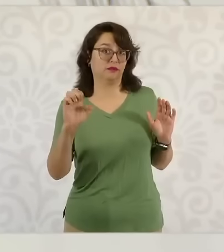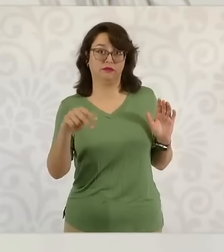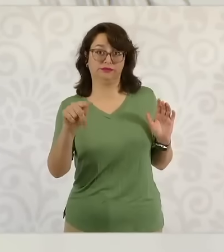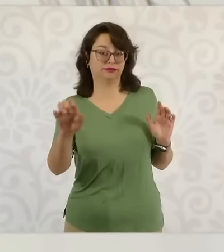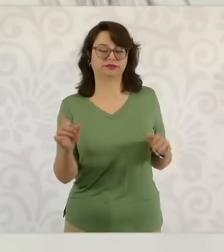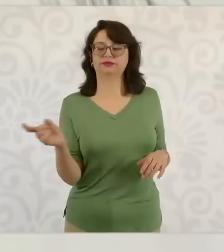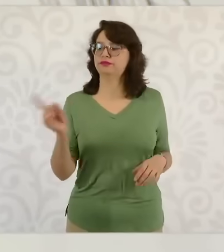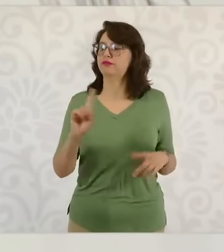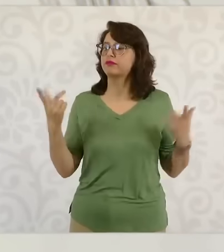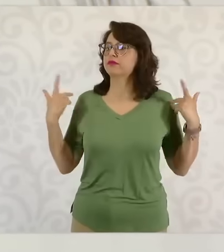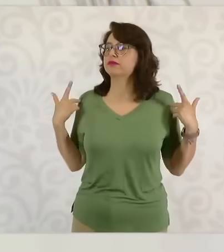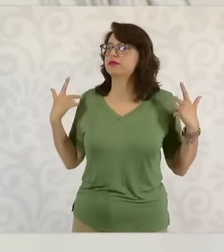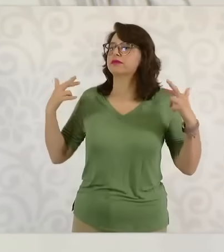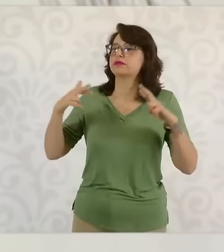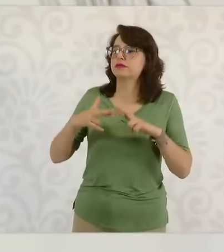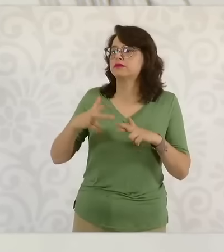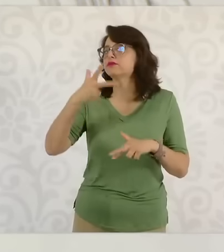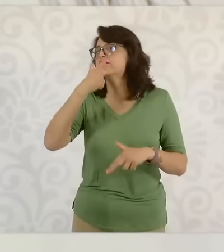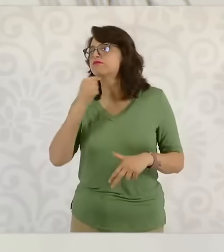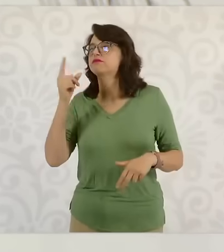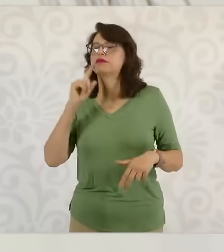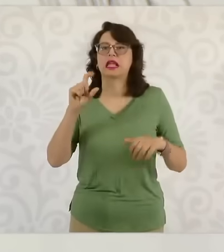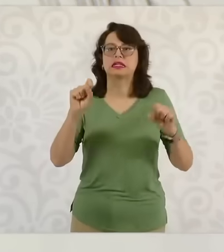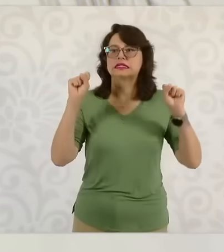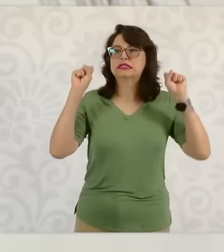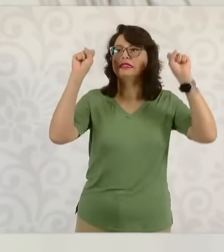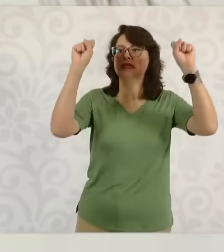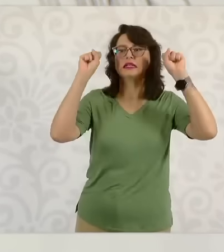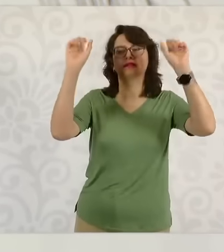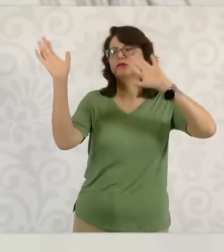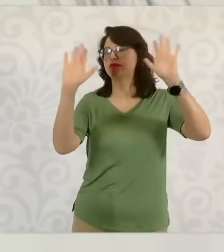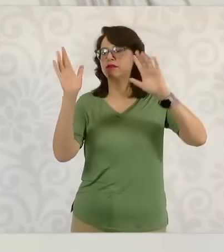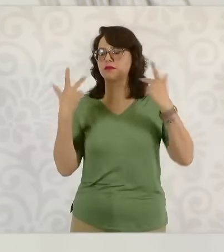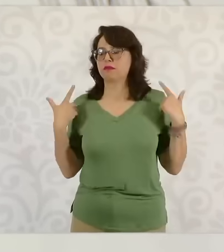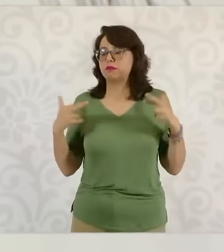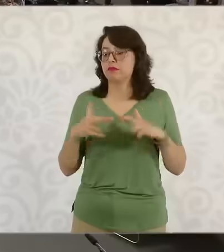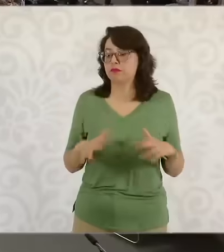sindicales son las maestras y los maestros quienes lo reconocen ya ve que el CENTE siempre ha estado